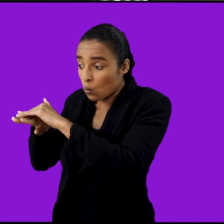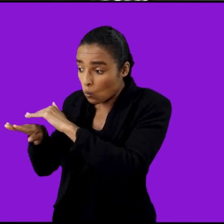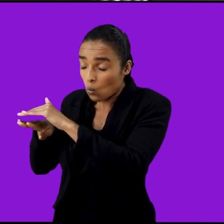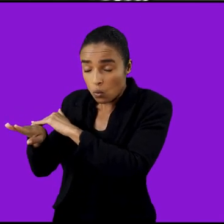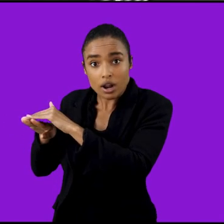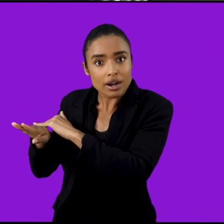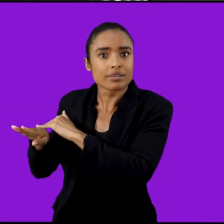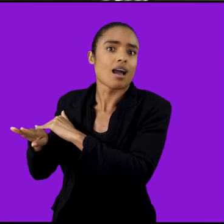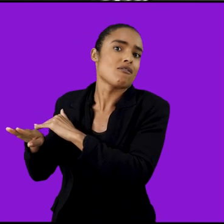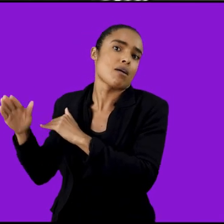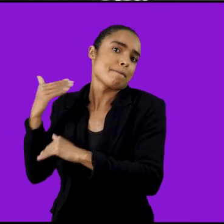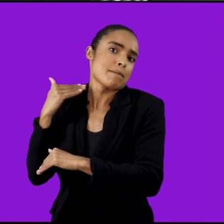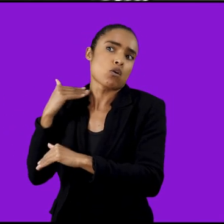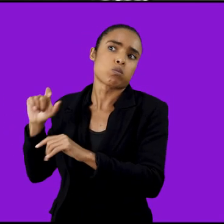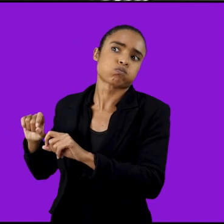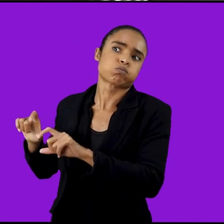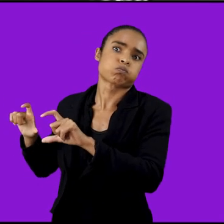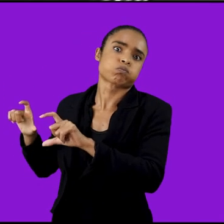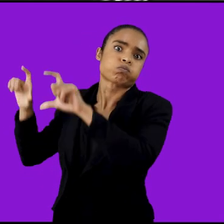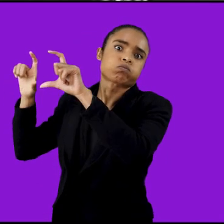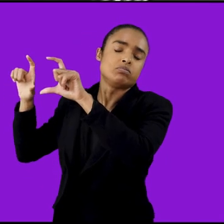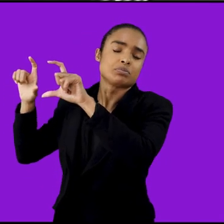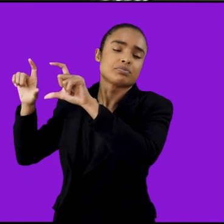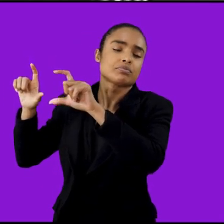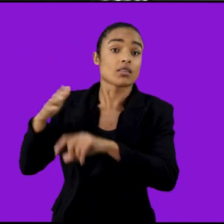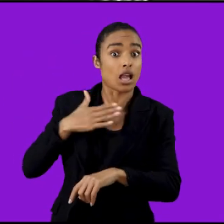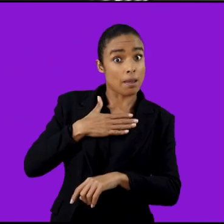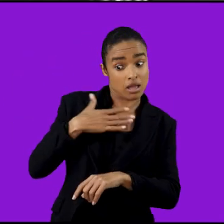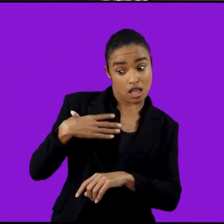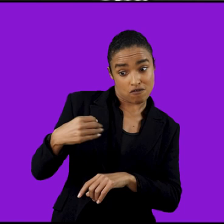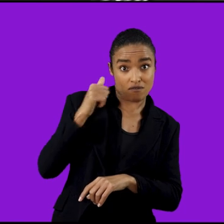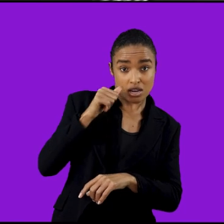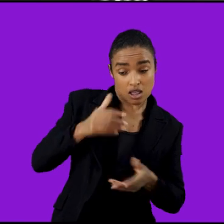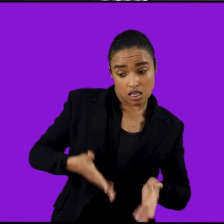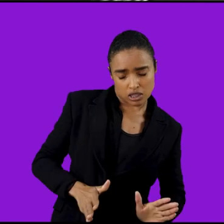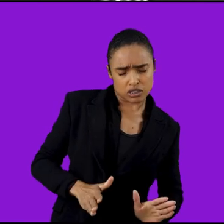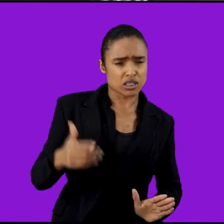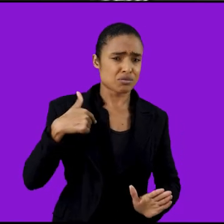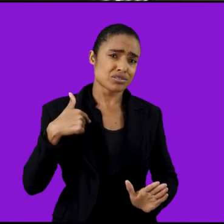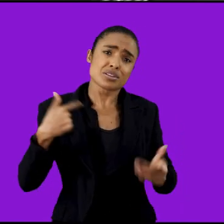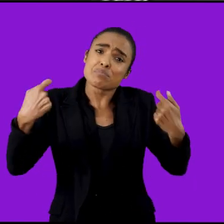um tempo. Quando a minha filha nasceu… Cê já tinha, já. Umas percepção dos investimentos aí também… Não, porque…Eu não ia ter. Se eu quisesse